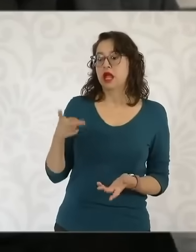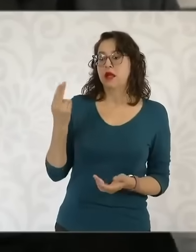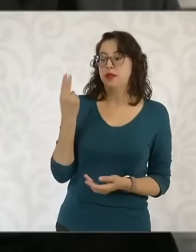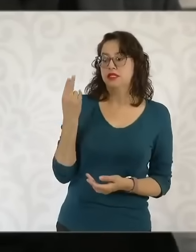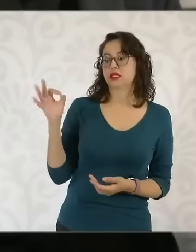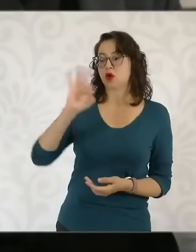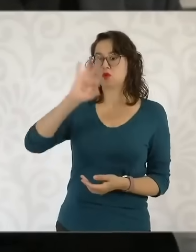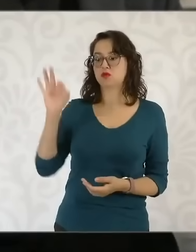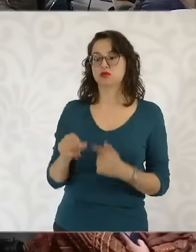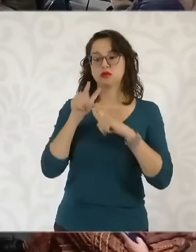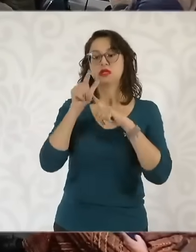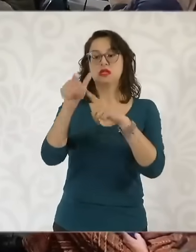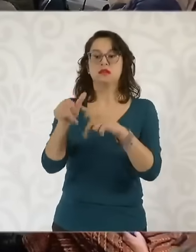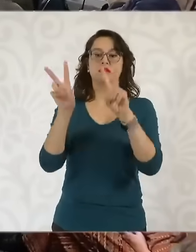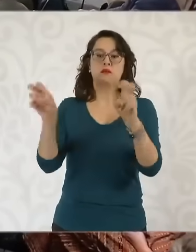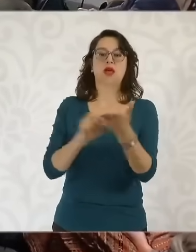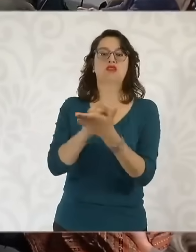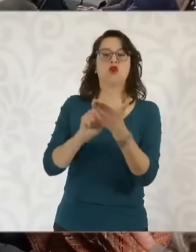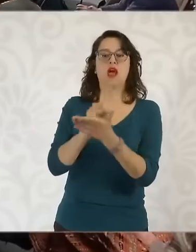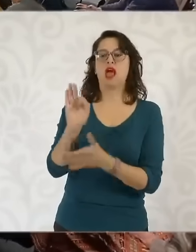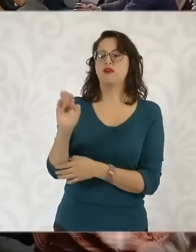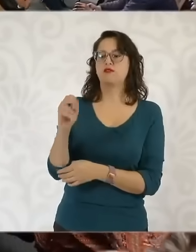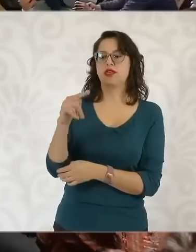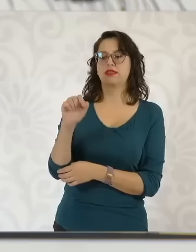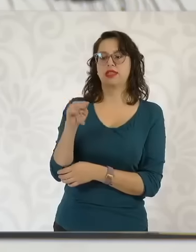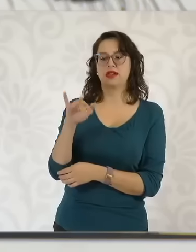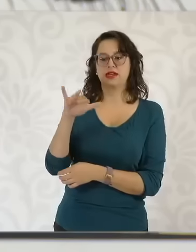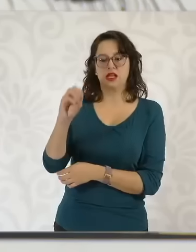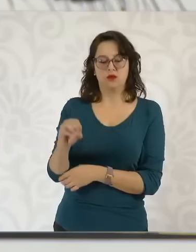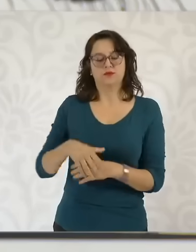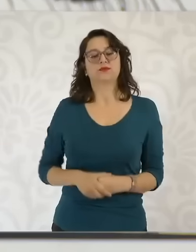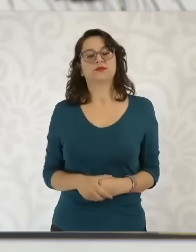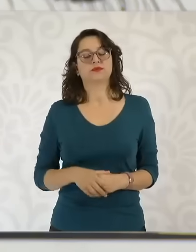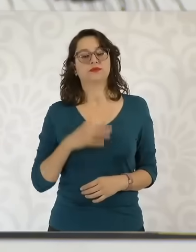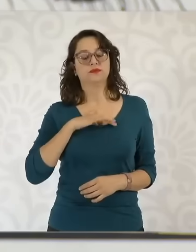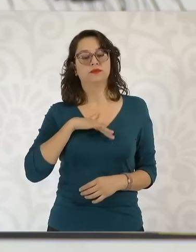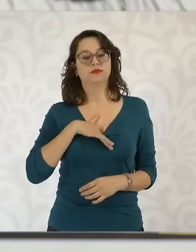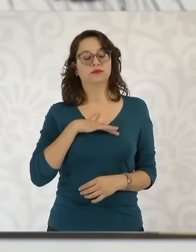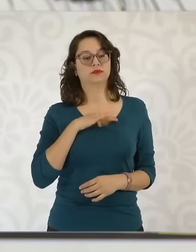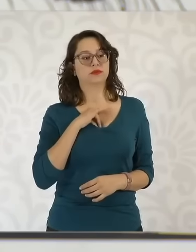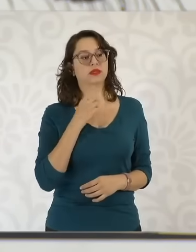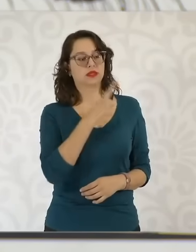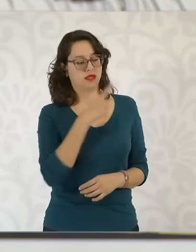refiere con eso? Recuerden que la publicación que hizo el gobierno de Estados Unidos en la primera